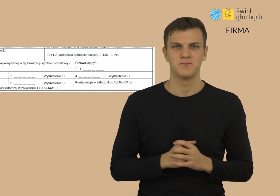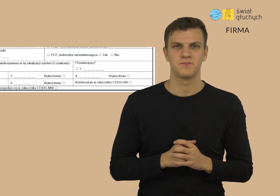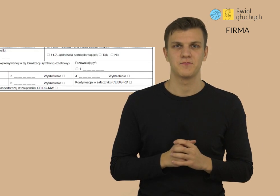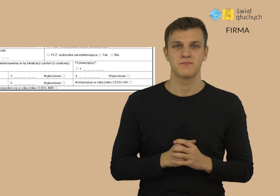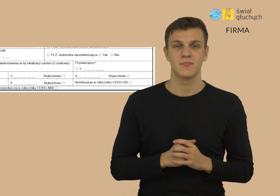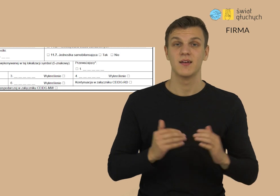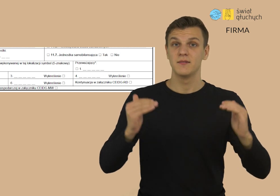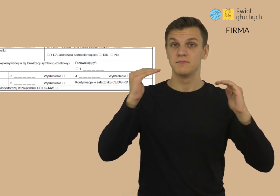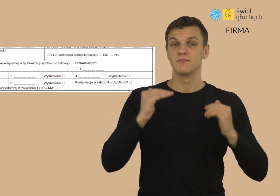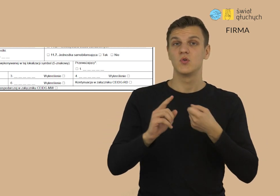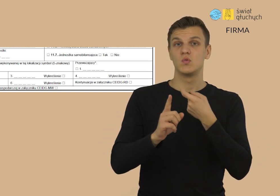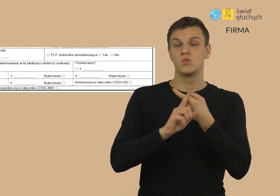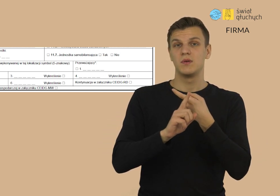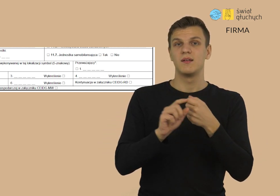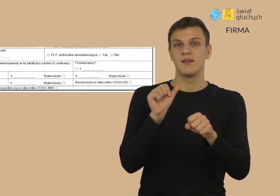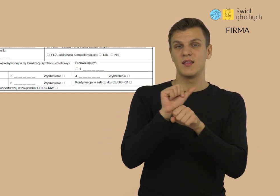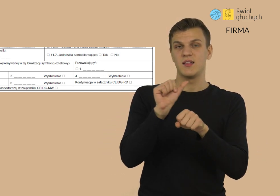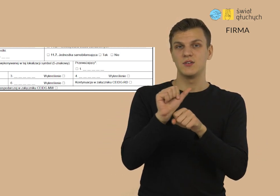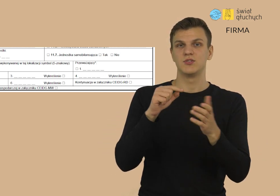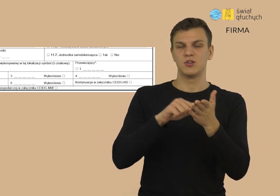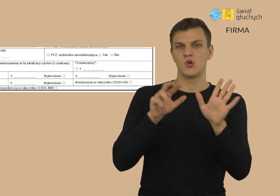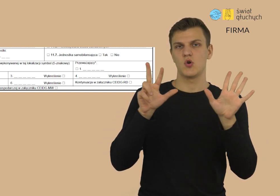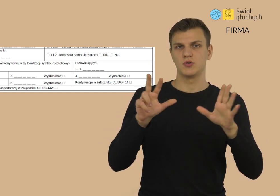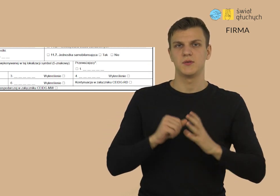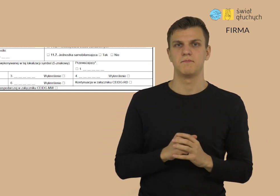Kolejny punkt – 11.8,